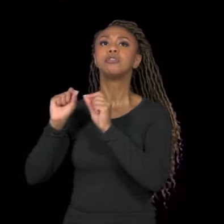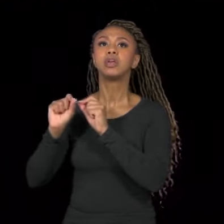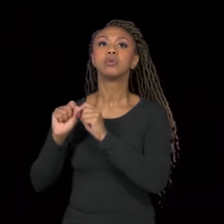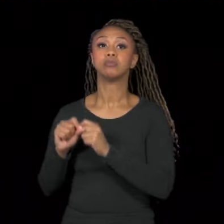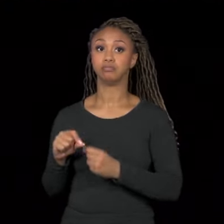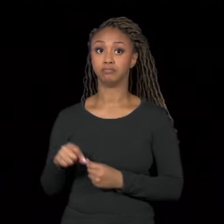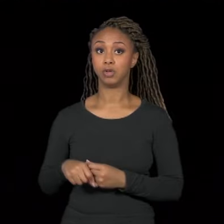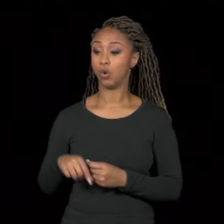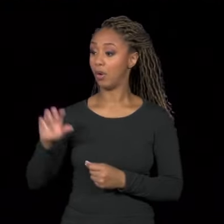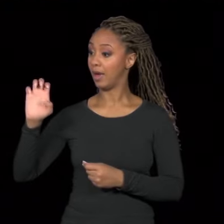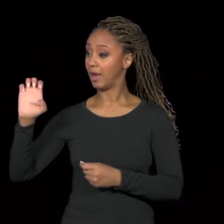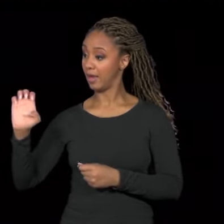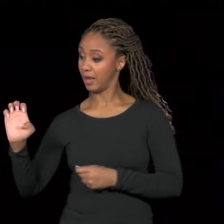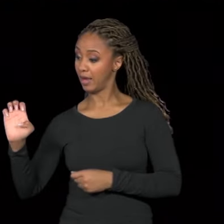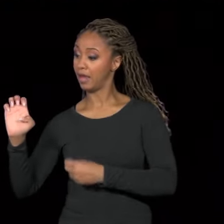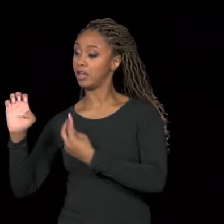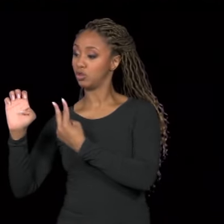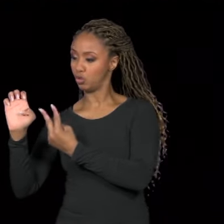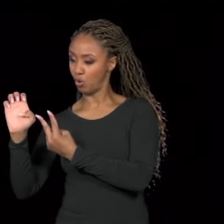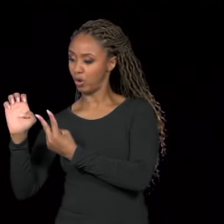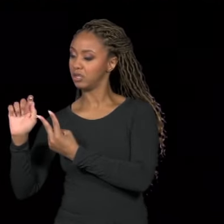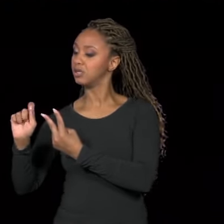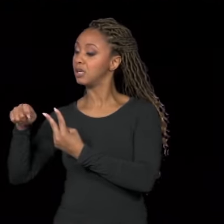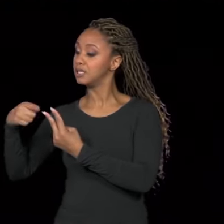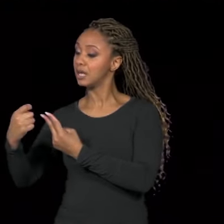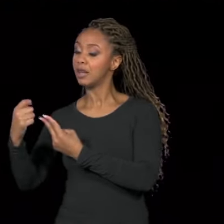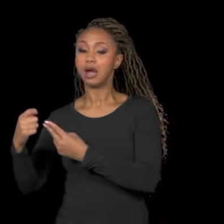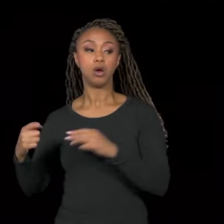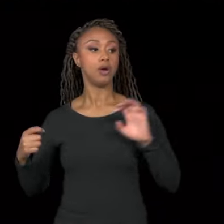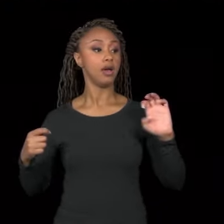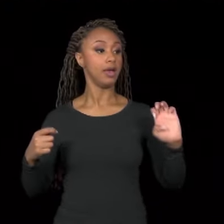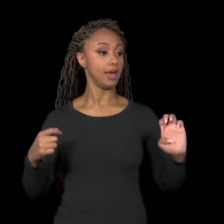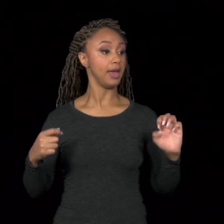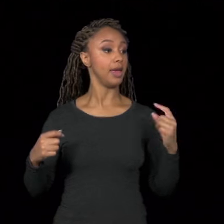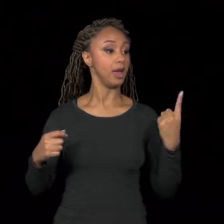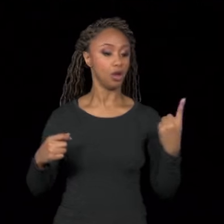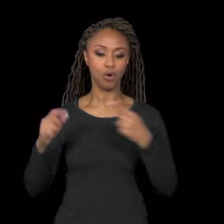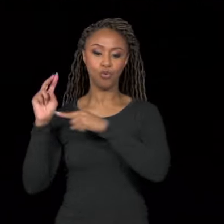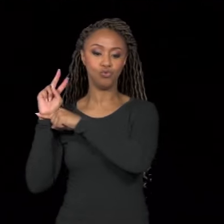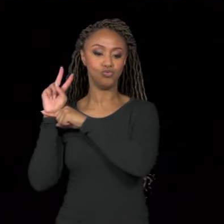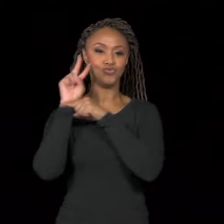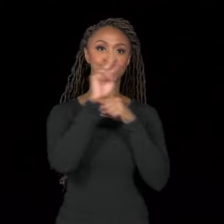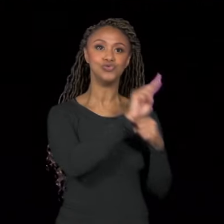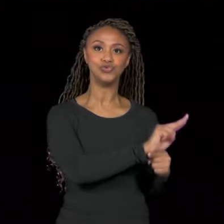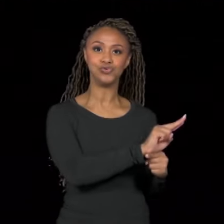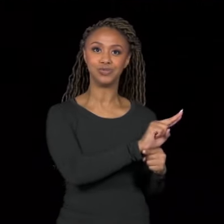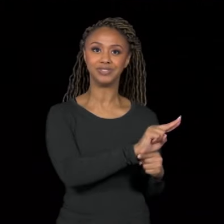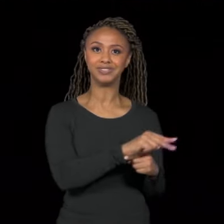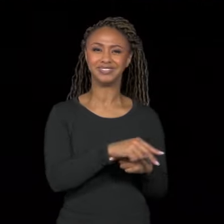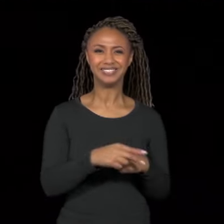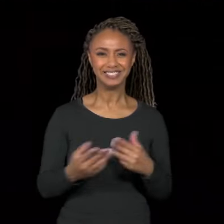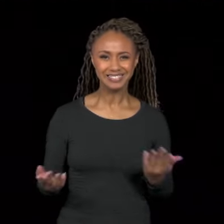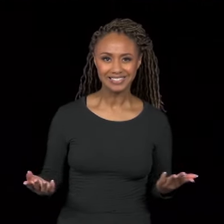ENTÃO, EU POSSO DIZER QUE "E2", SUPERVISOR, OU SEJA, SUPERVISIONA O "E1".